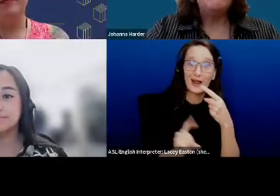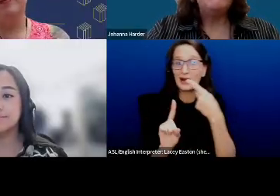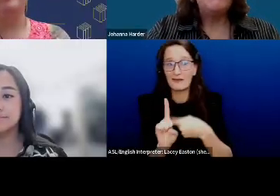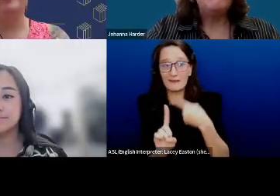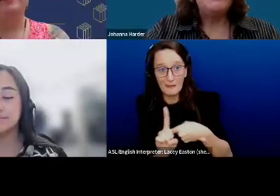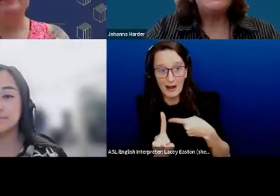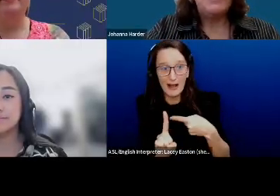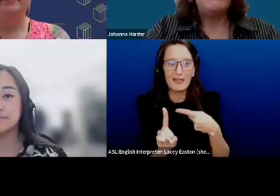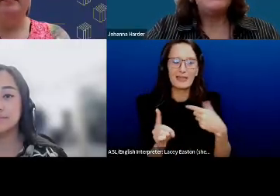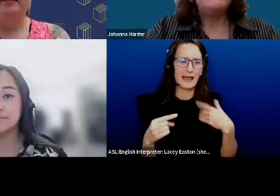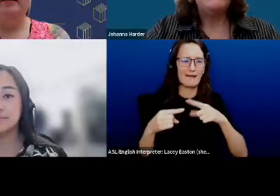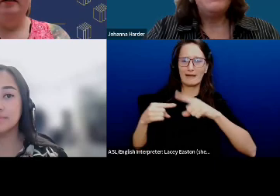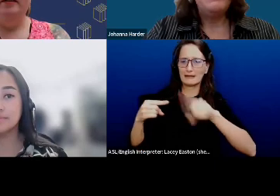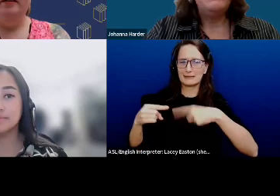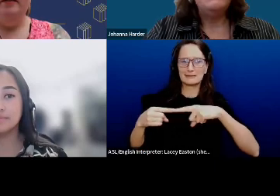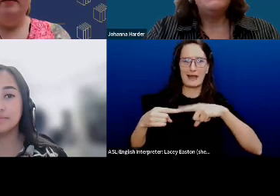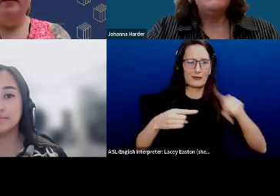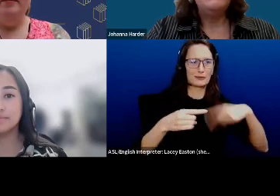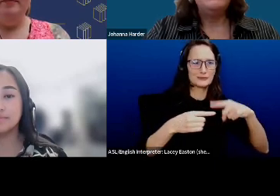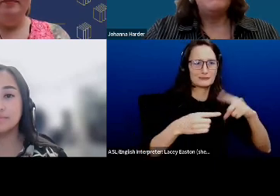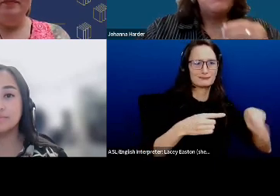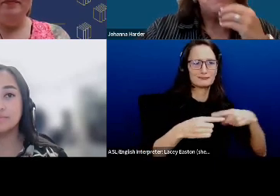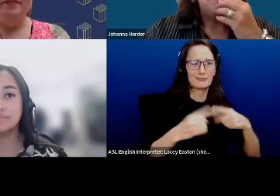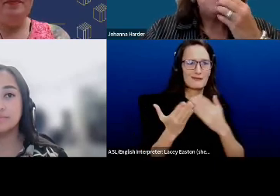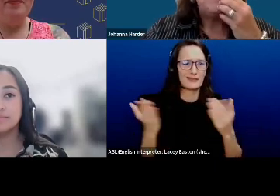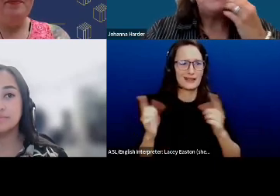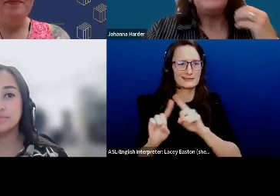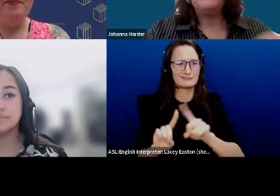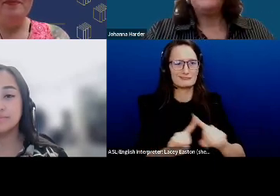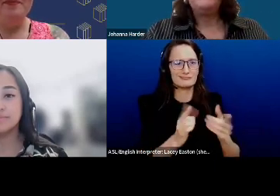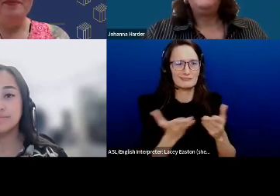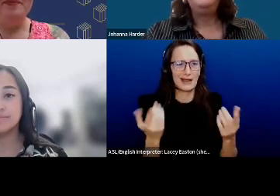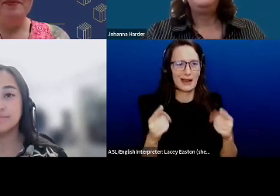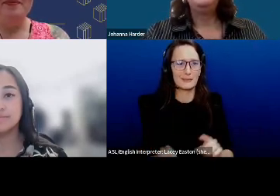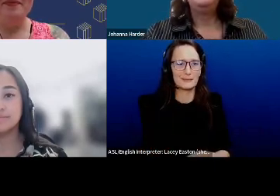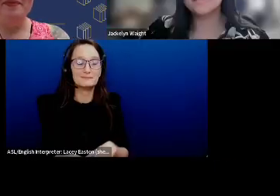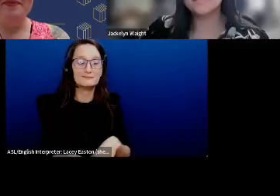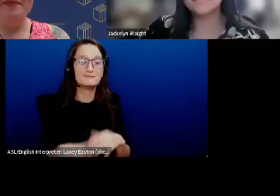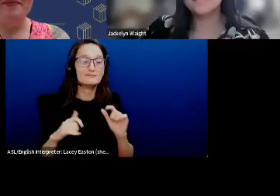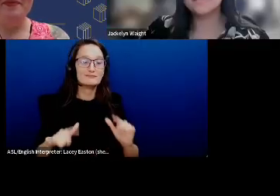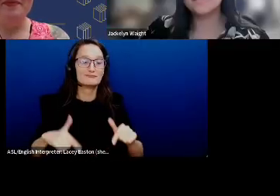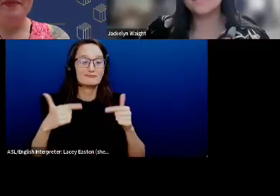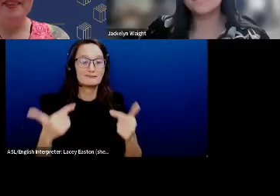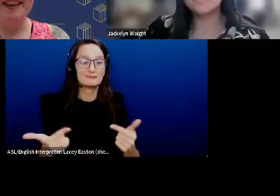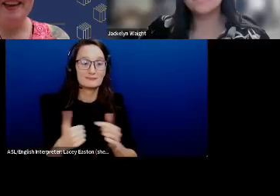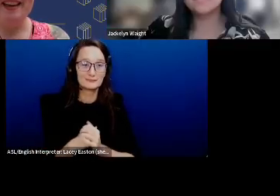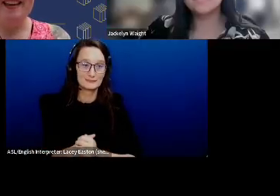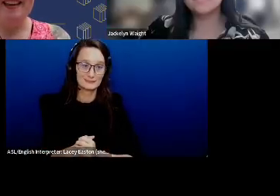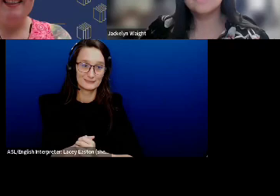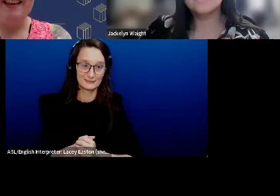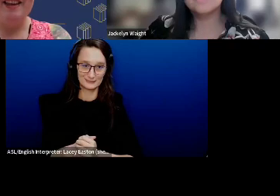ciclo de cosas que suceden. Entonces, con eso, me gustaría presentarlos a ambos.